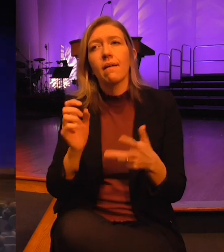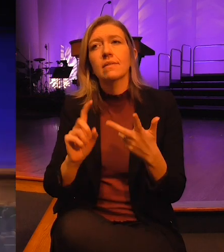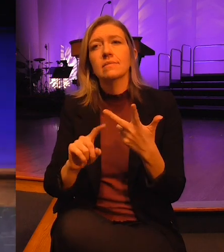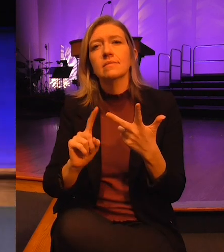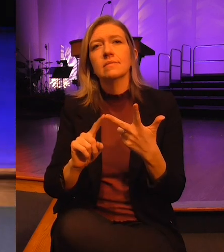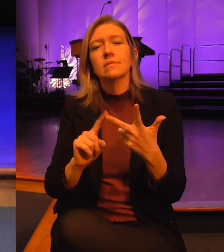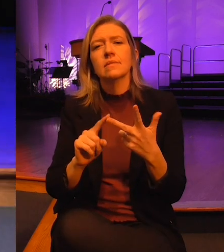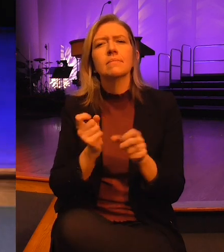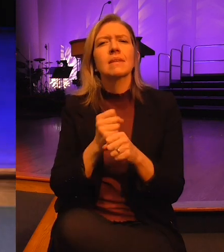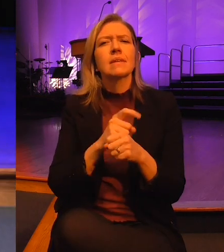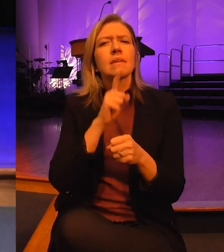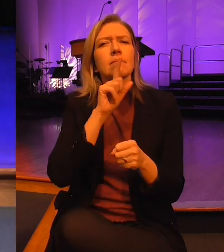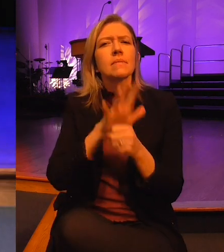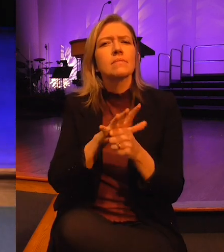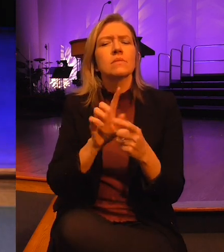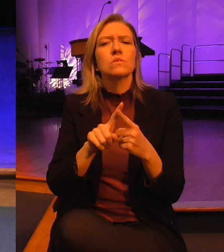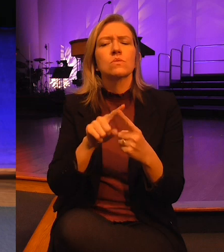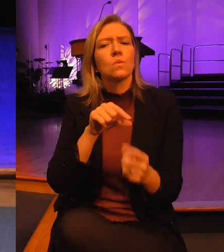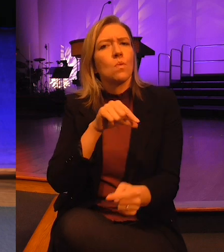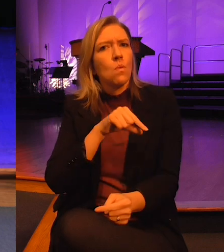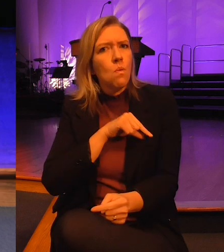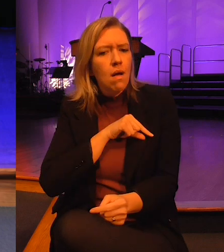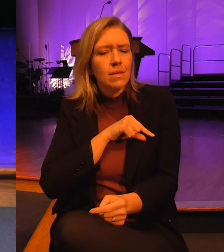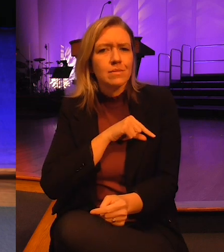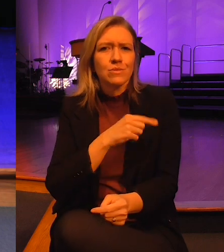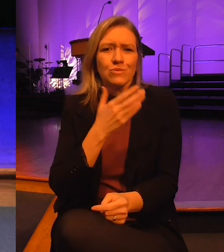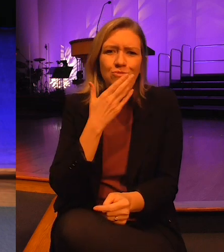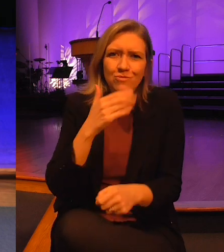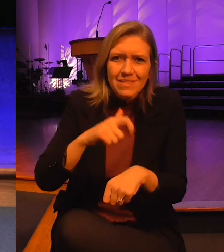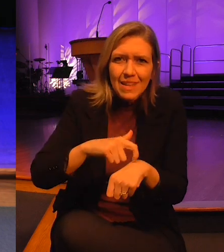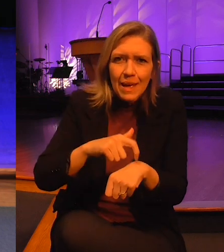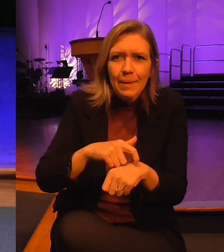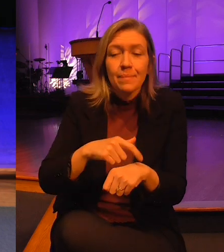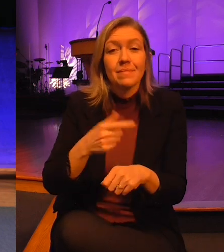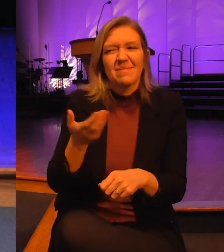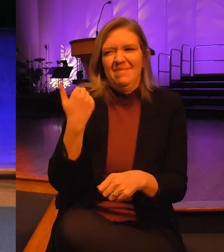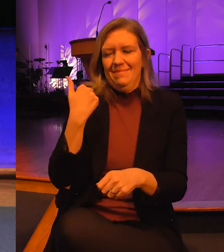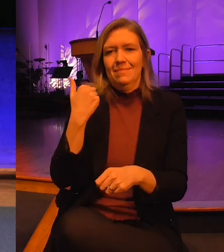con el tiempo de calidad, ya sabes, en enero decidí hacer un viaje de último minuto para ir a ver a mis